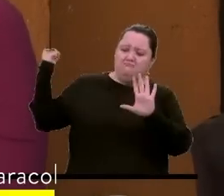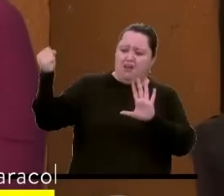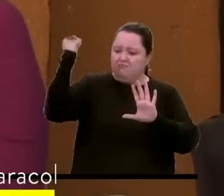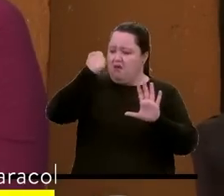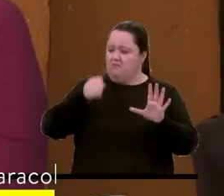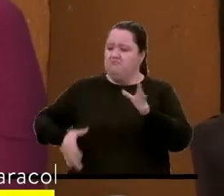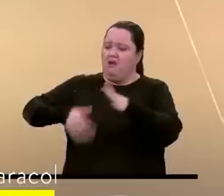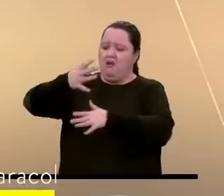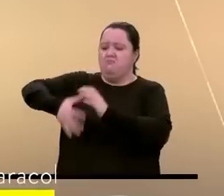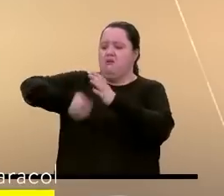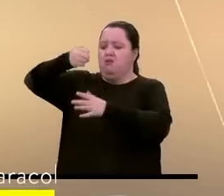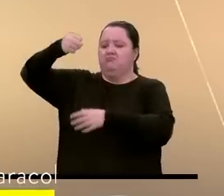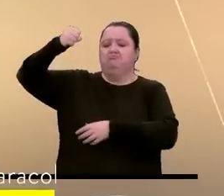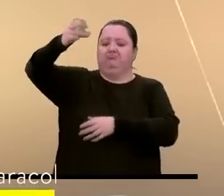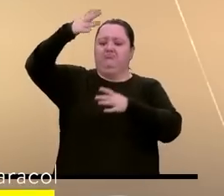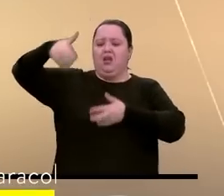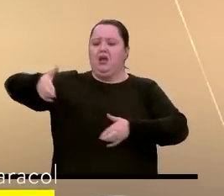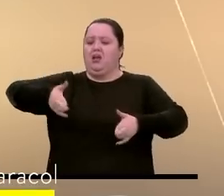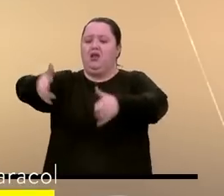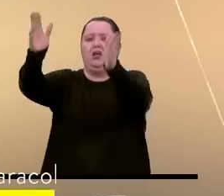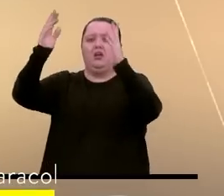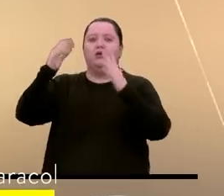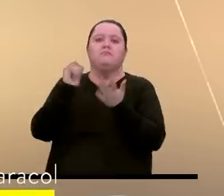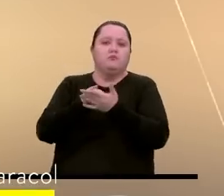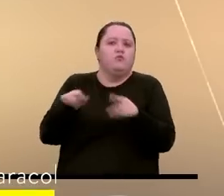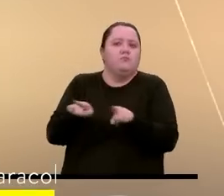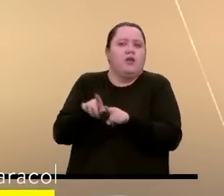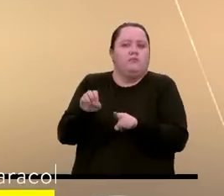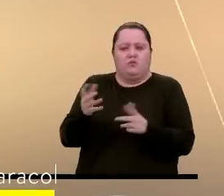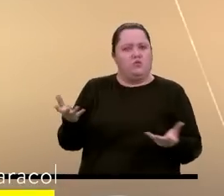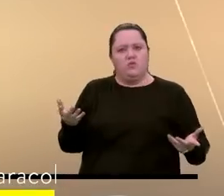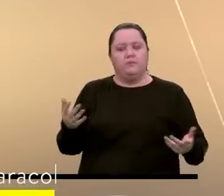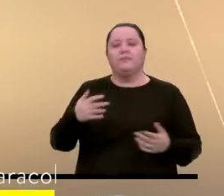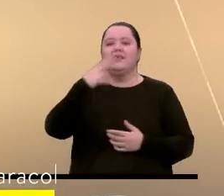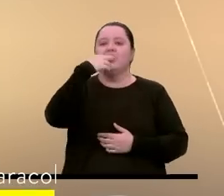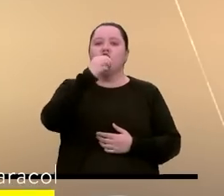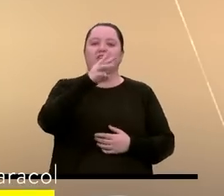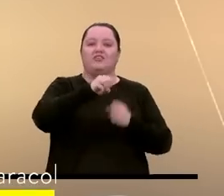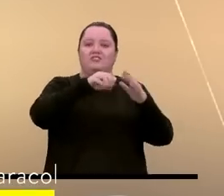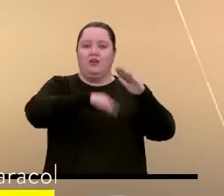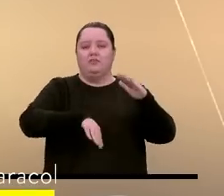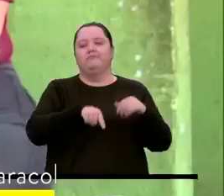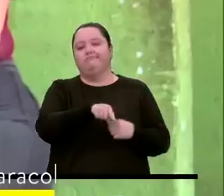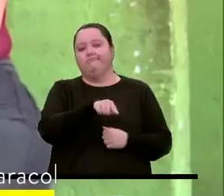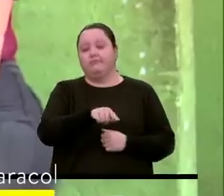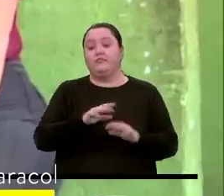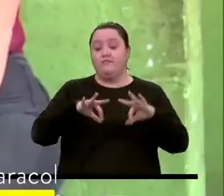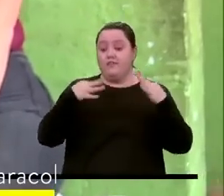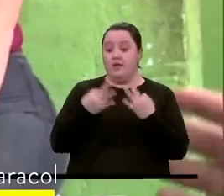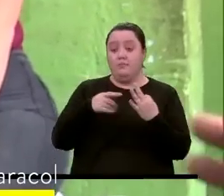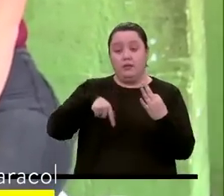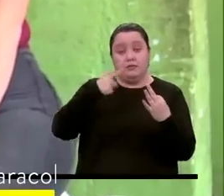por más mala que sea, no merecen morir así, son héroes humanos, no son animales como